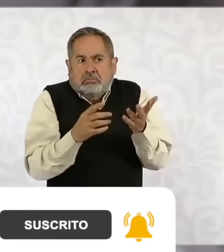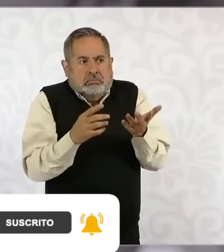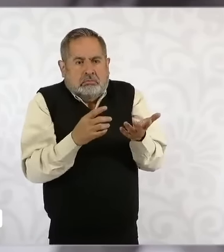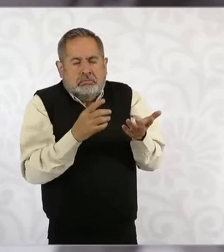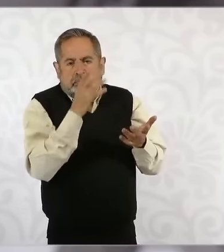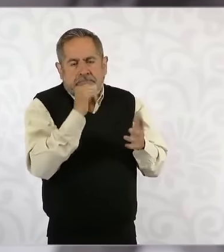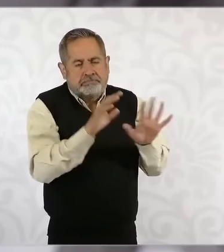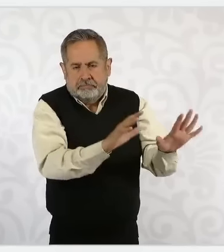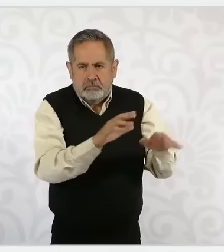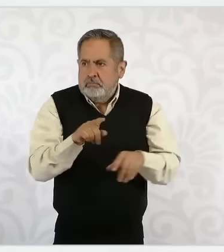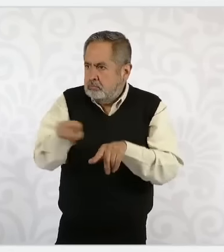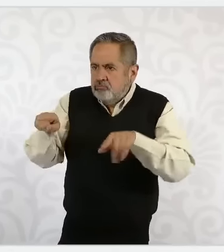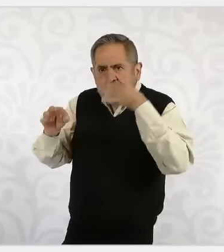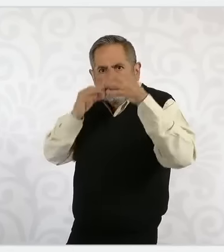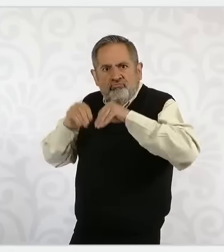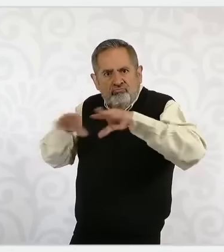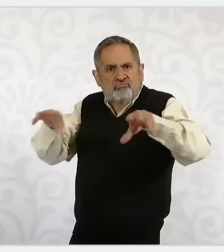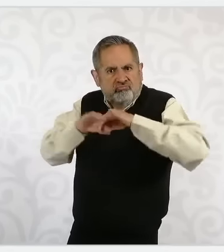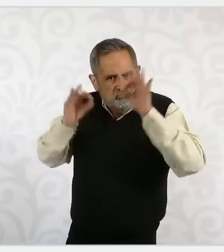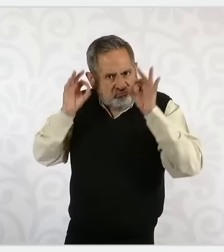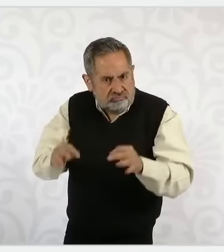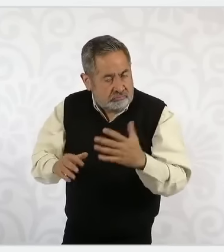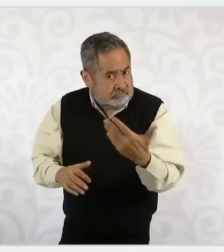Ahora hay que entrar a una discusión que lo he planteado aquí